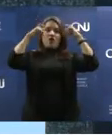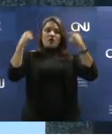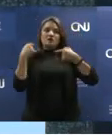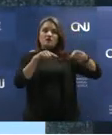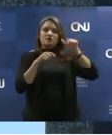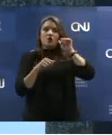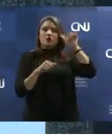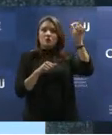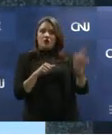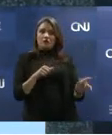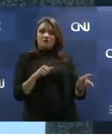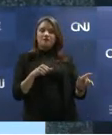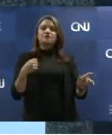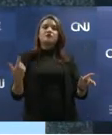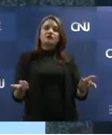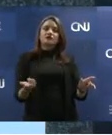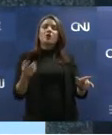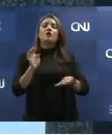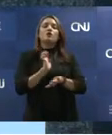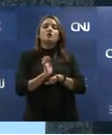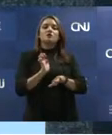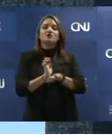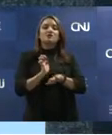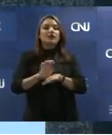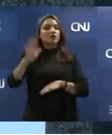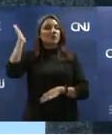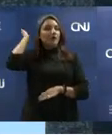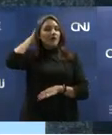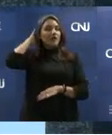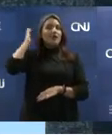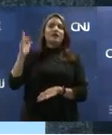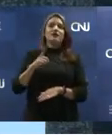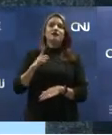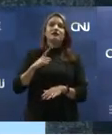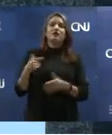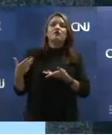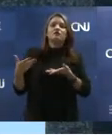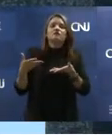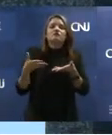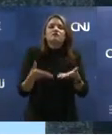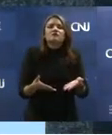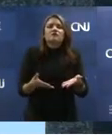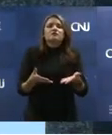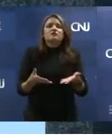a qual concedeu os Estados Partes a modificar os padrões sociais e culturais